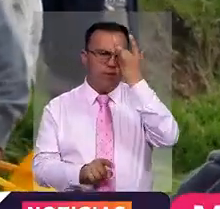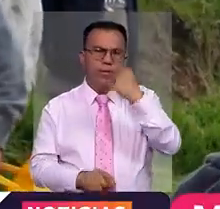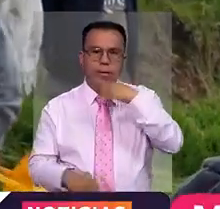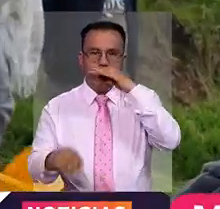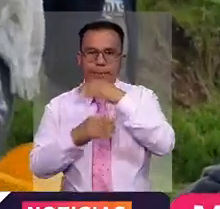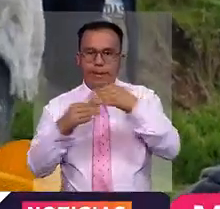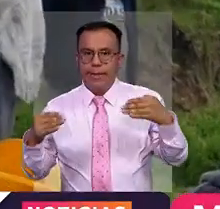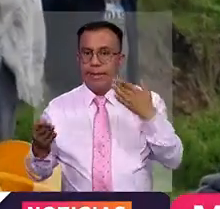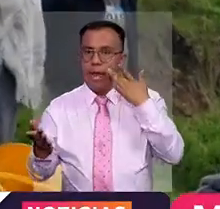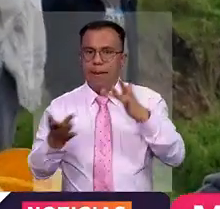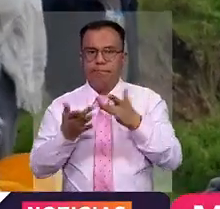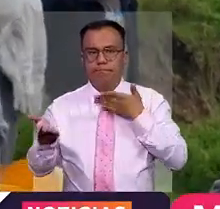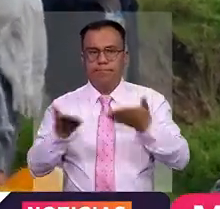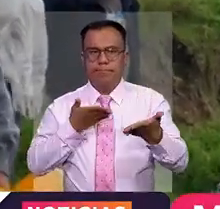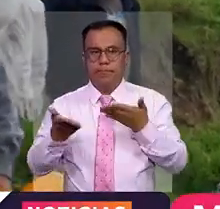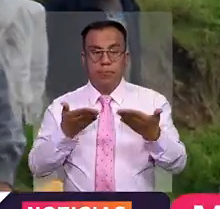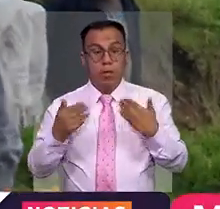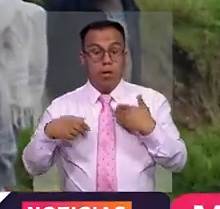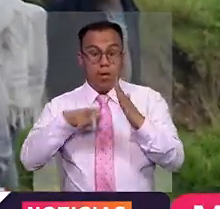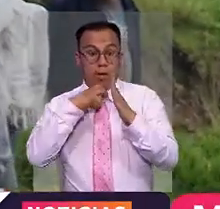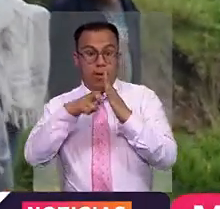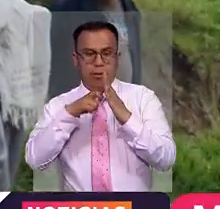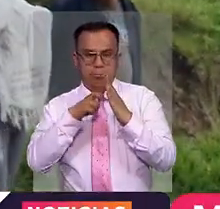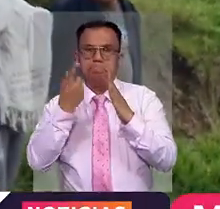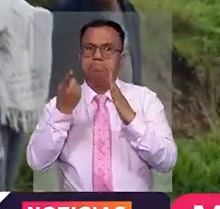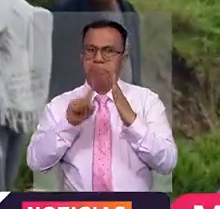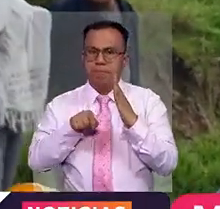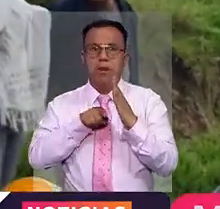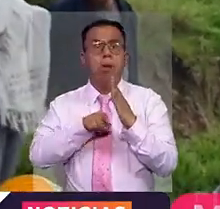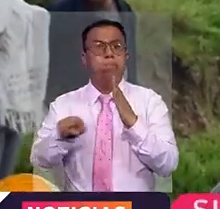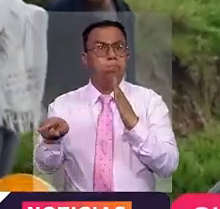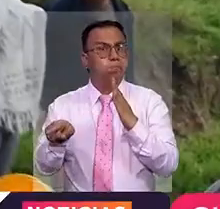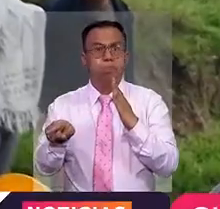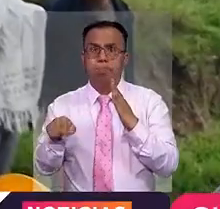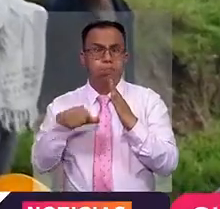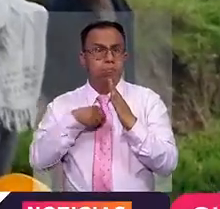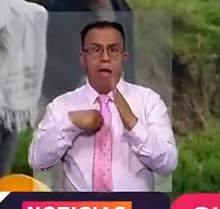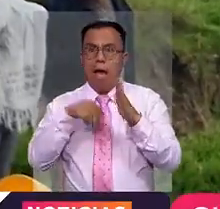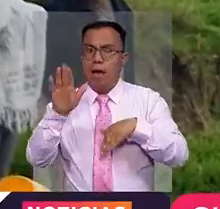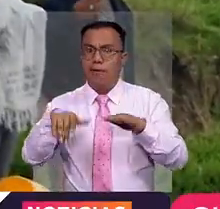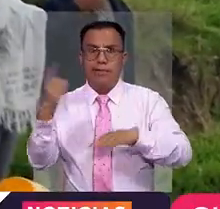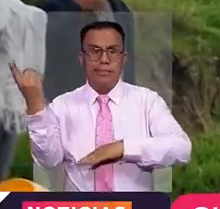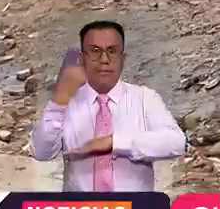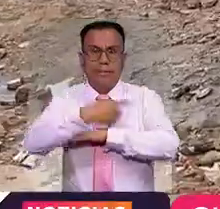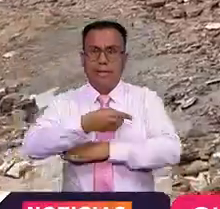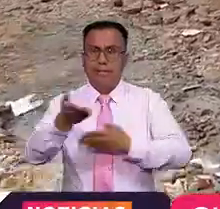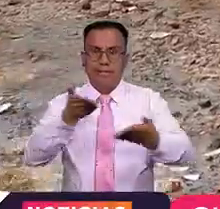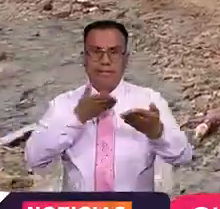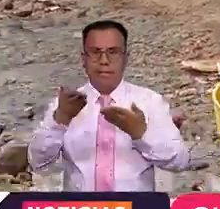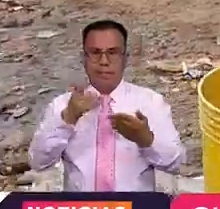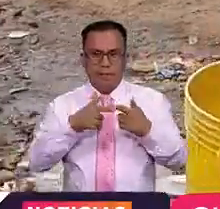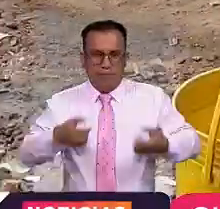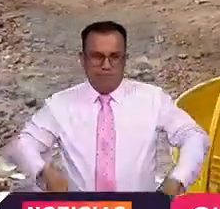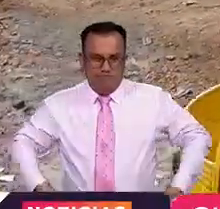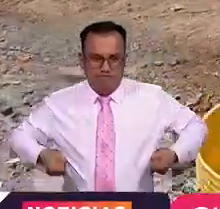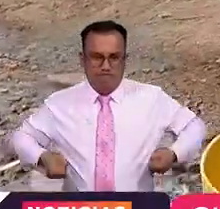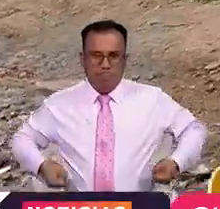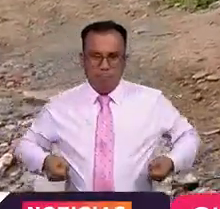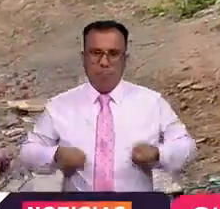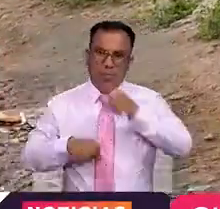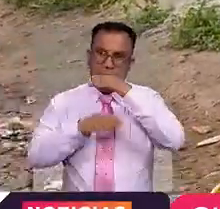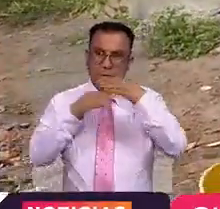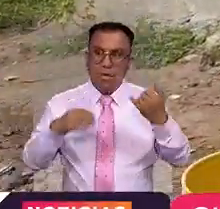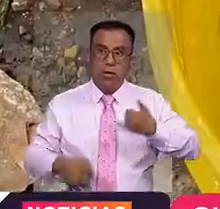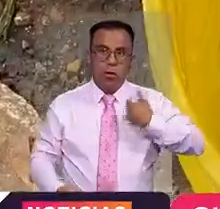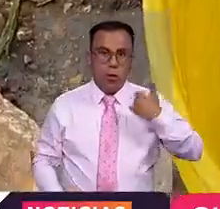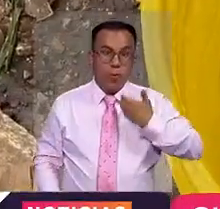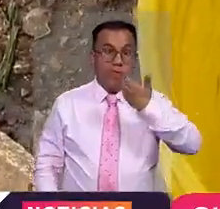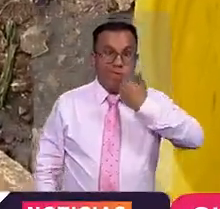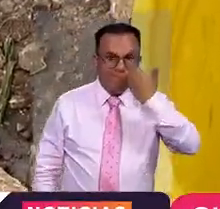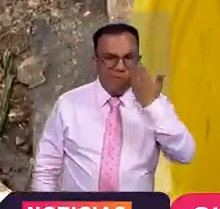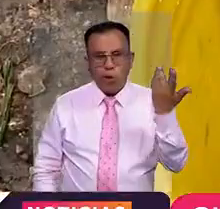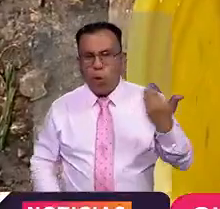EN ESTE MOMENTO LLEVAMOS DOS